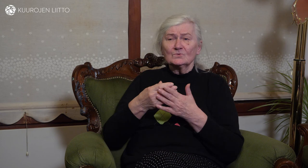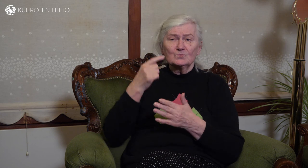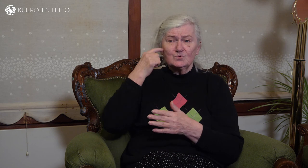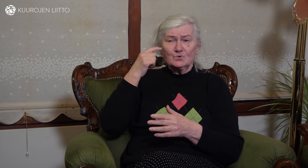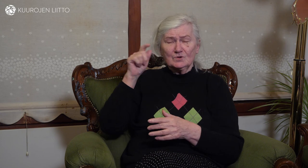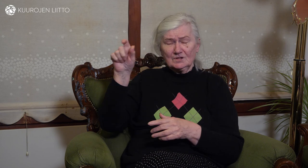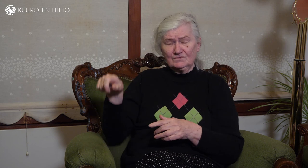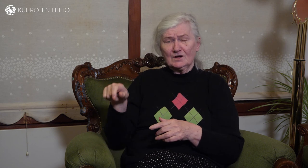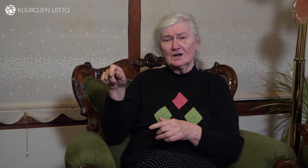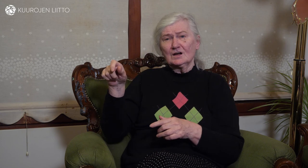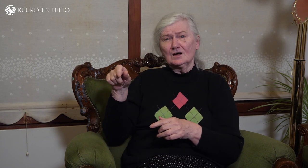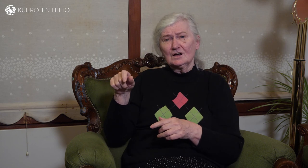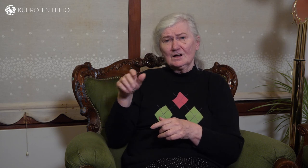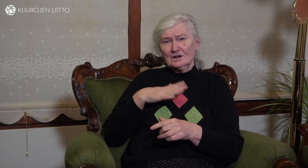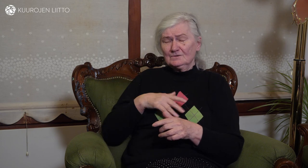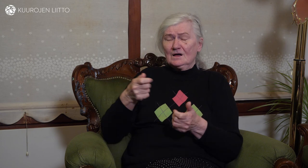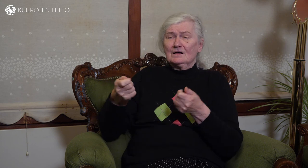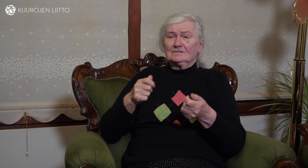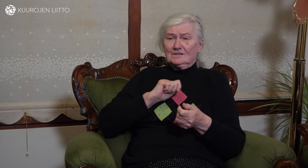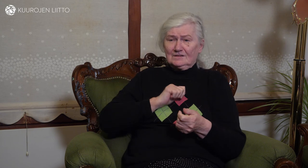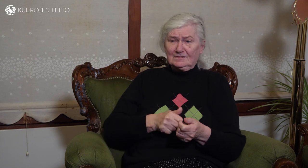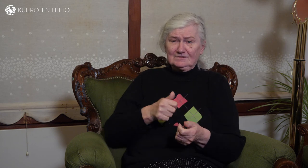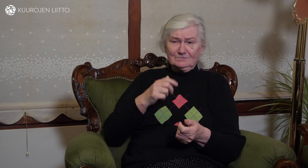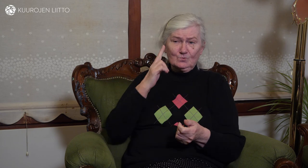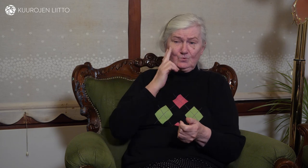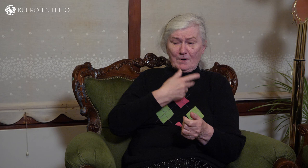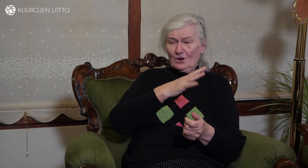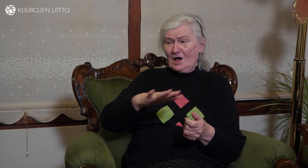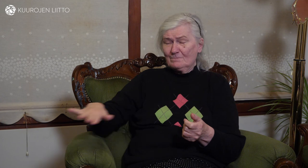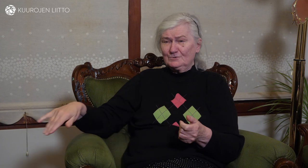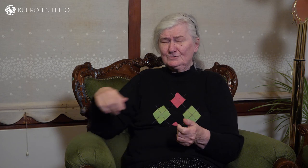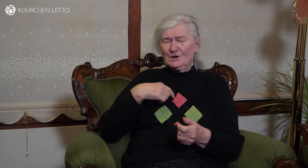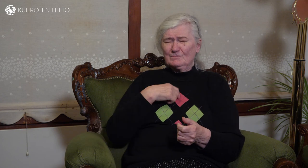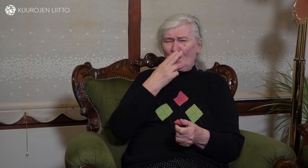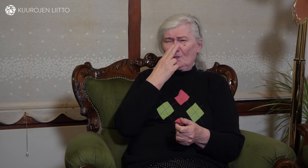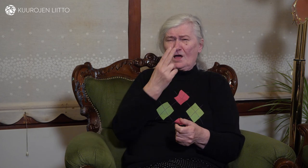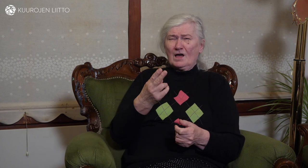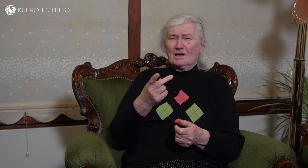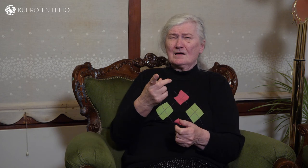Silloin toiminnassa oli mukana paljon kuuroja lapsia ja ryhmää veti kuuleva vetäjä.